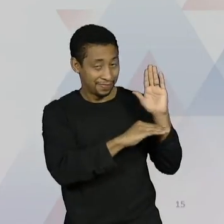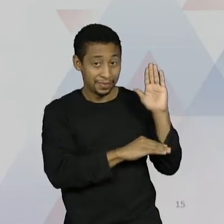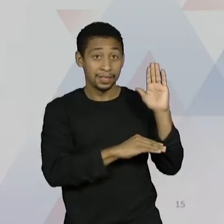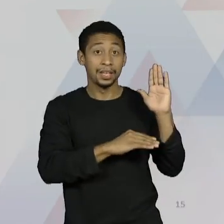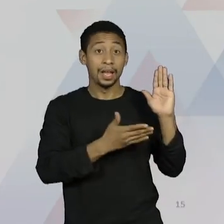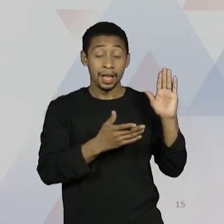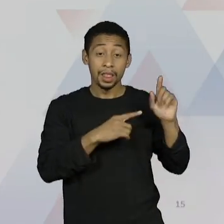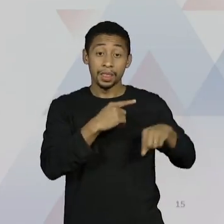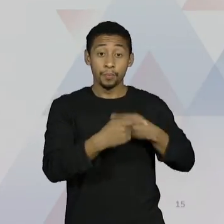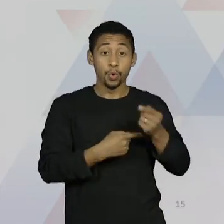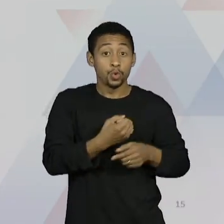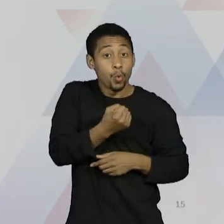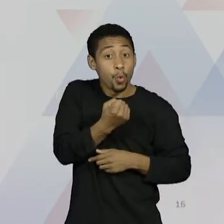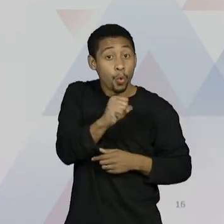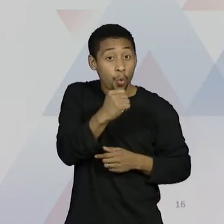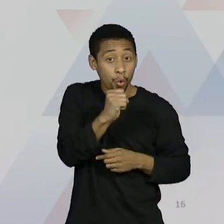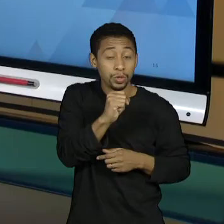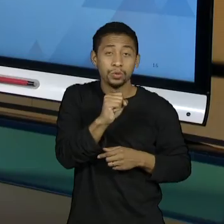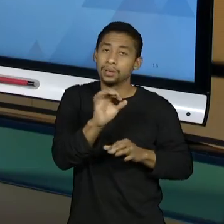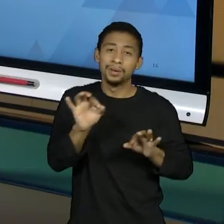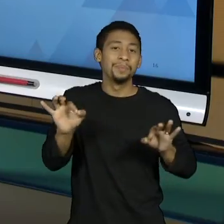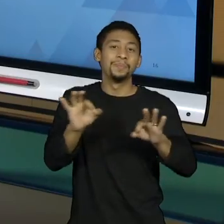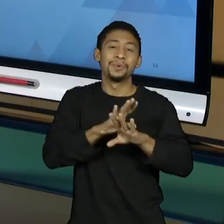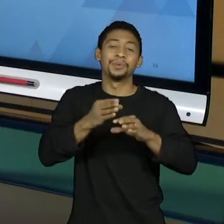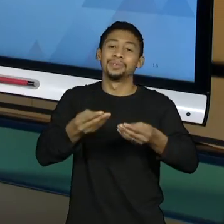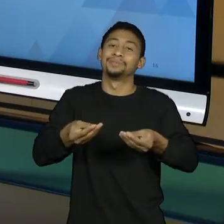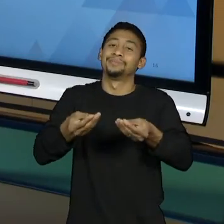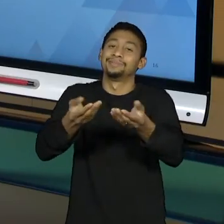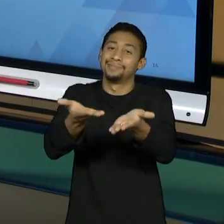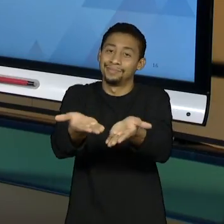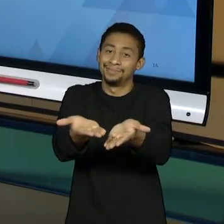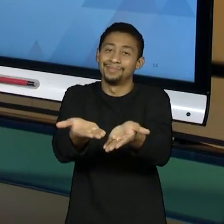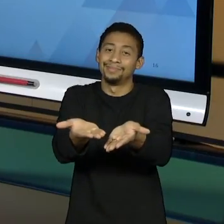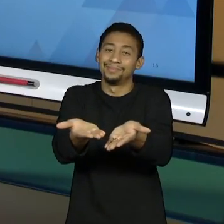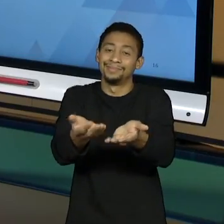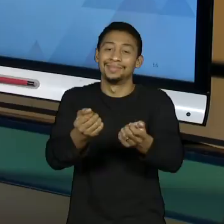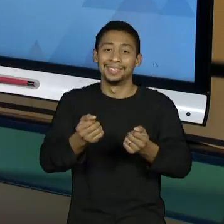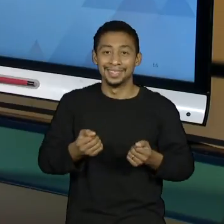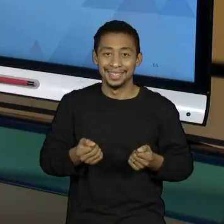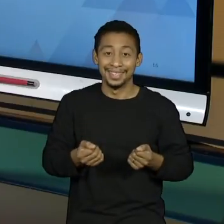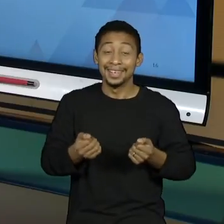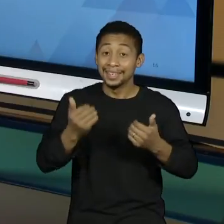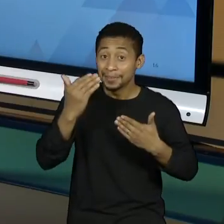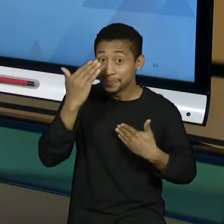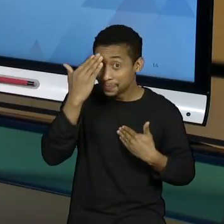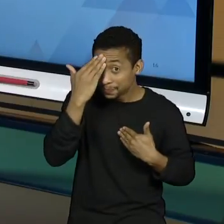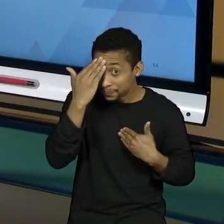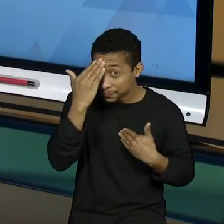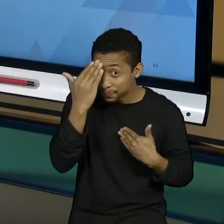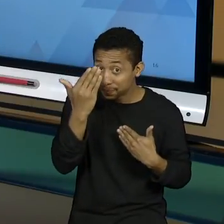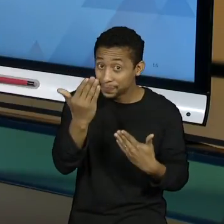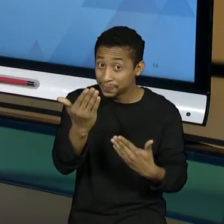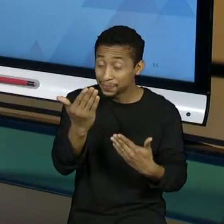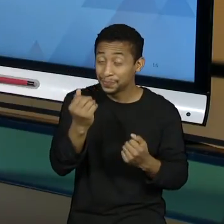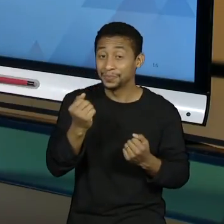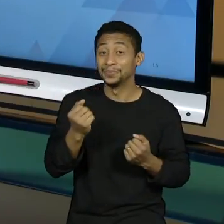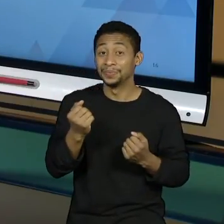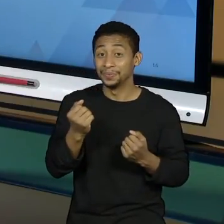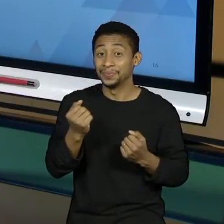SIMPLESMENTE A ENTREGA. ENTÃO AÍ, EU QUERIA DESDE JÁ AGRADECER A TODO